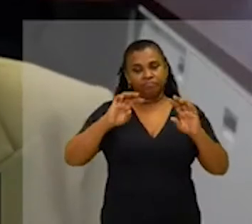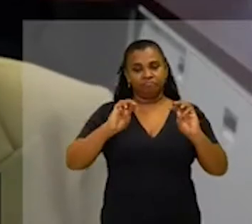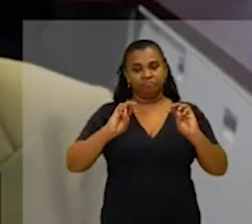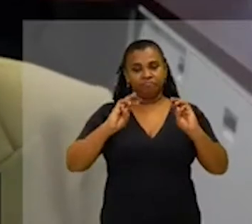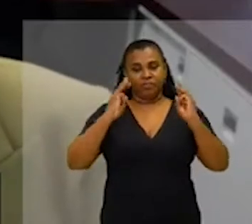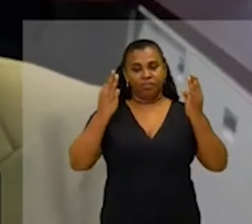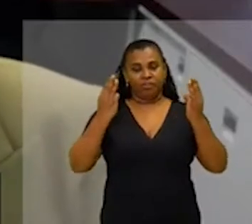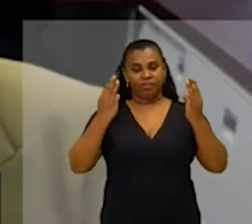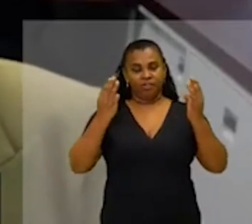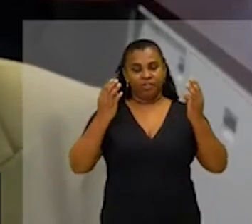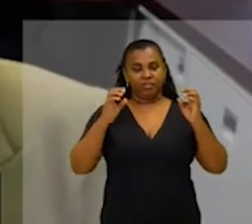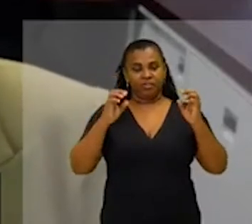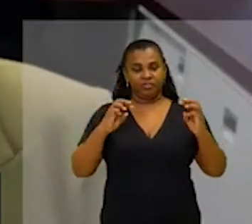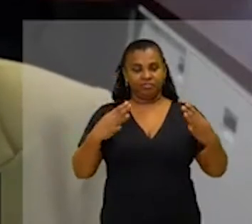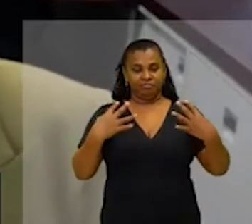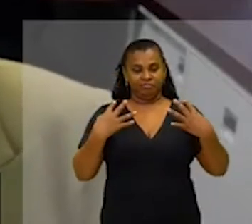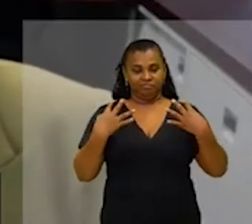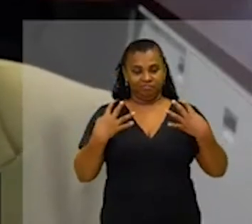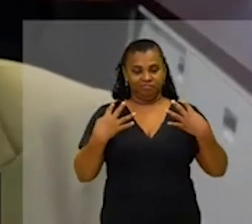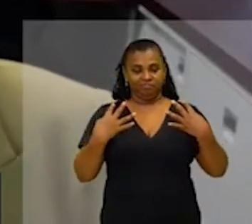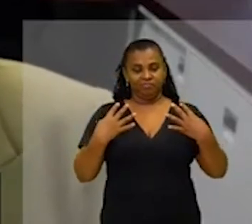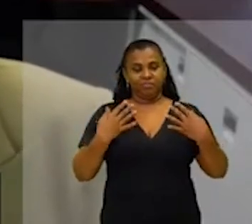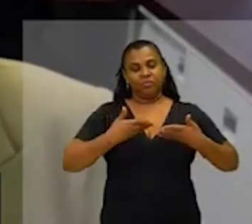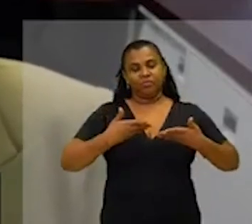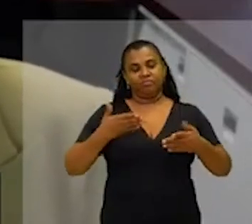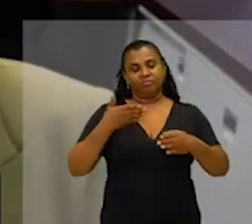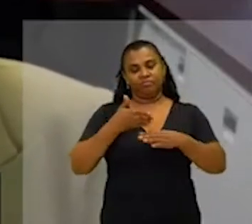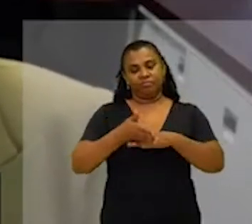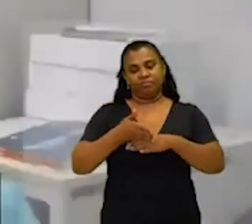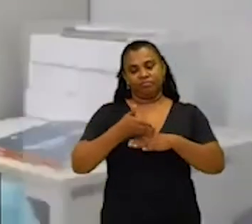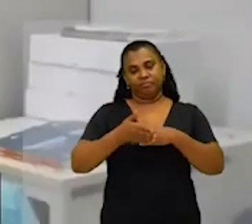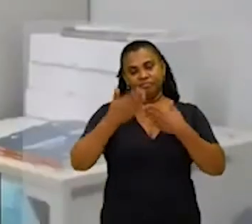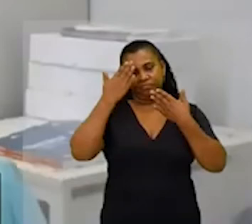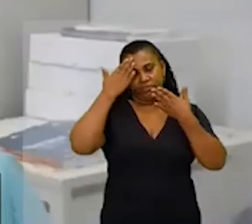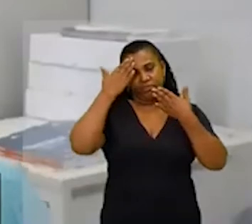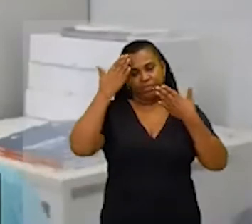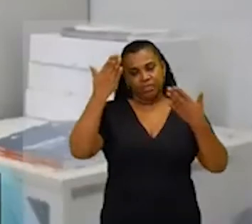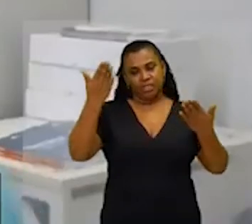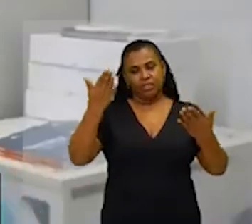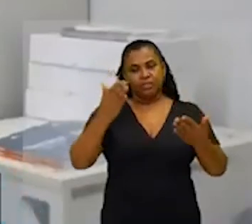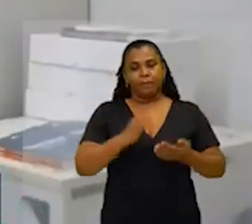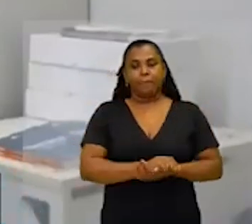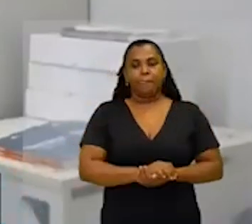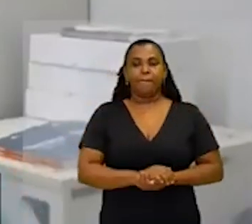ouvir e o convite para poder participar Muito obrigado é muito obrigada professora Marilda